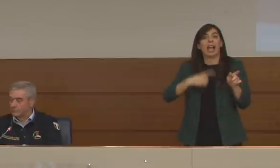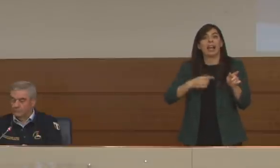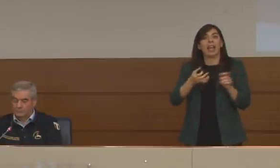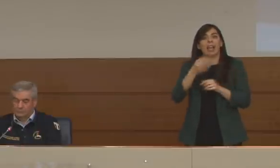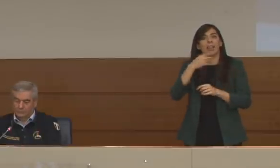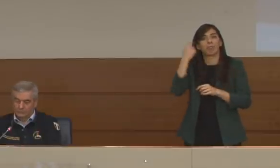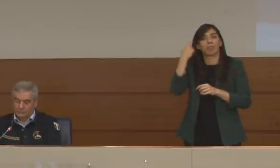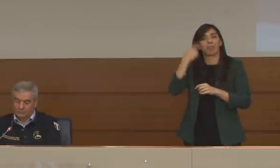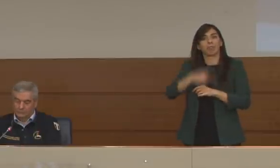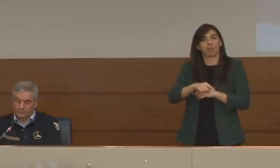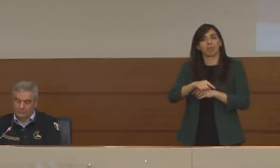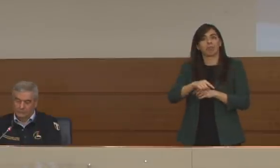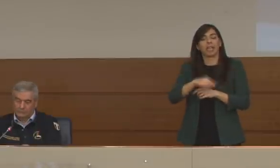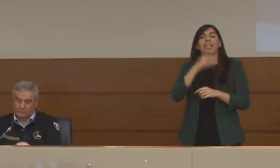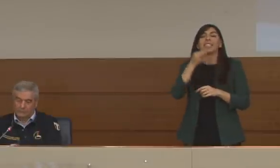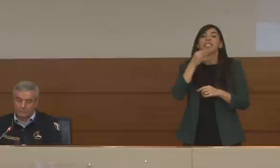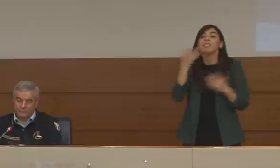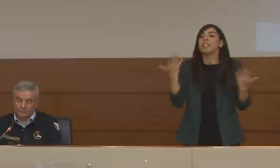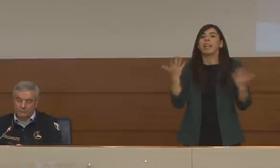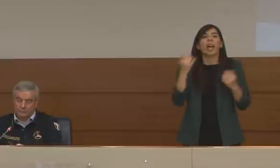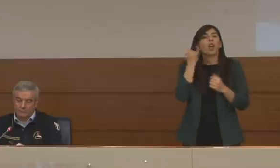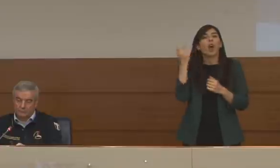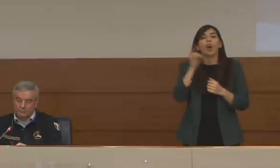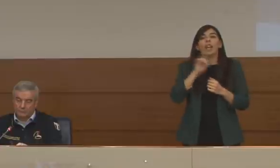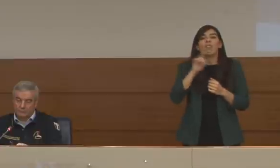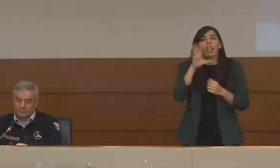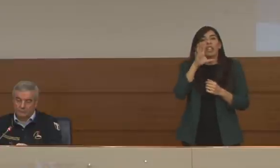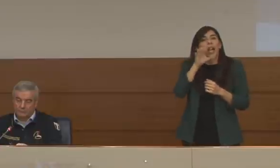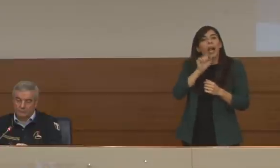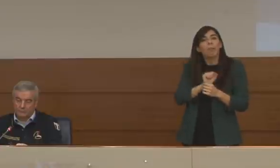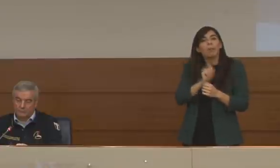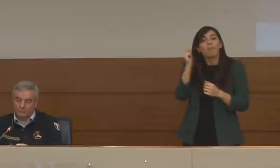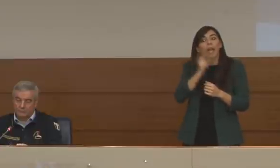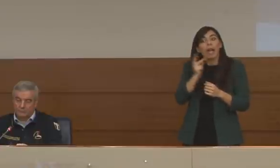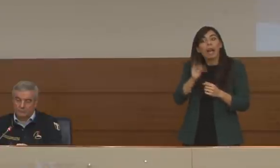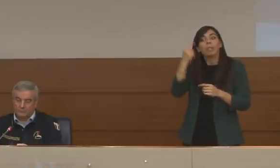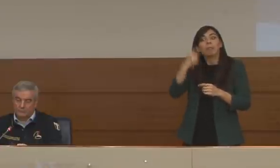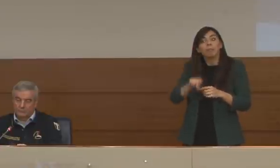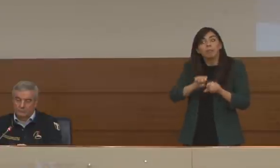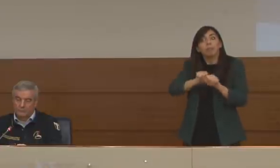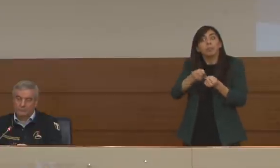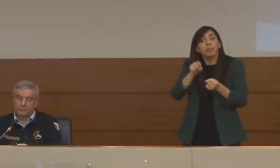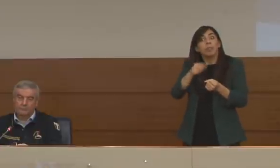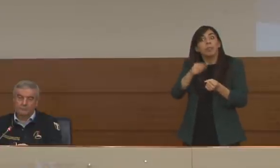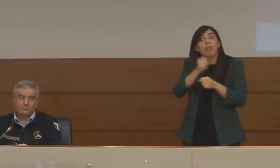non è semplice da identificare come fattore di rischio, perché una